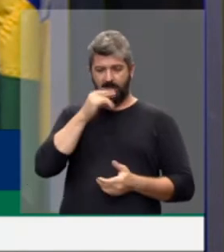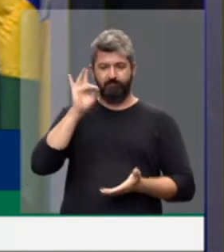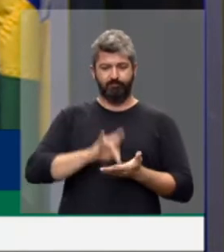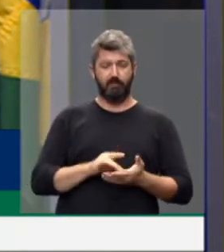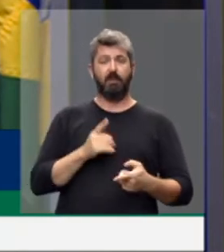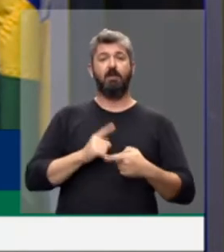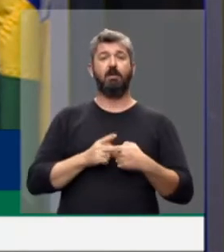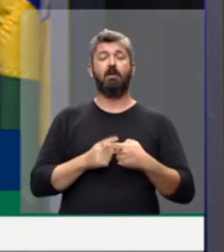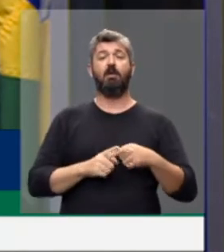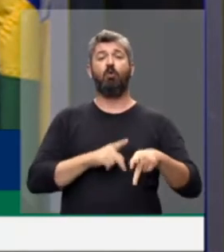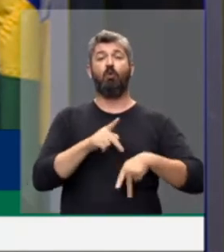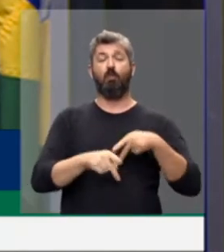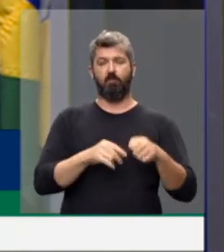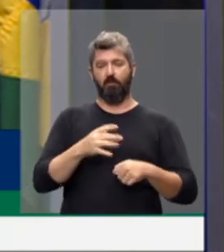DESEMPREGO, O DESEMPREGO É CONTRA, A FOME, O NATAL VAI